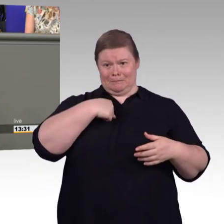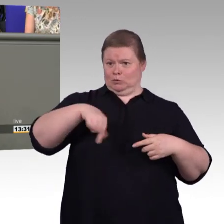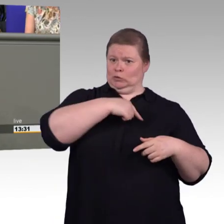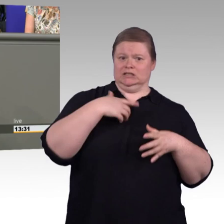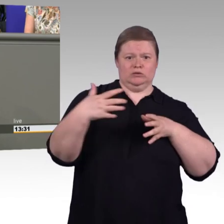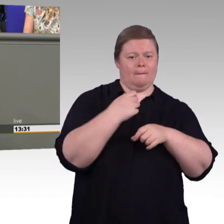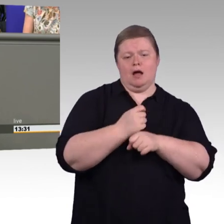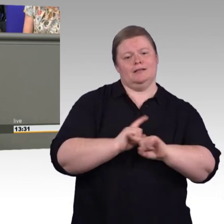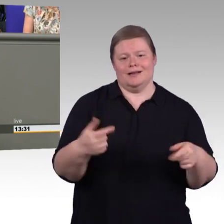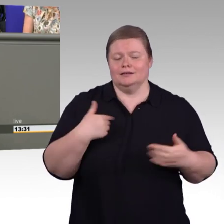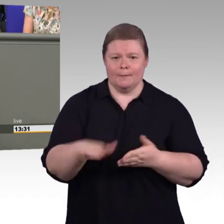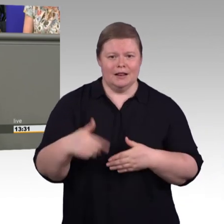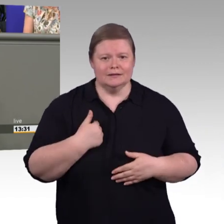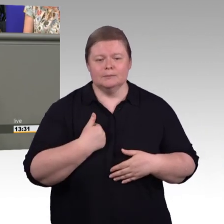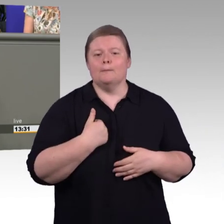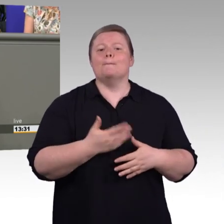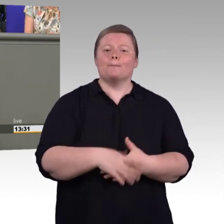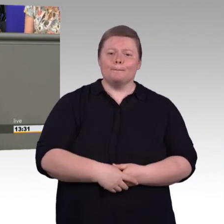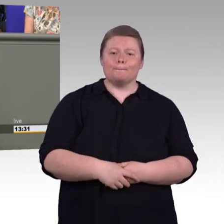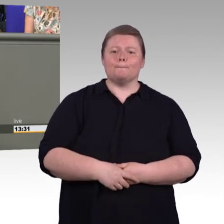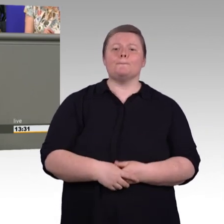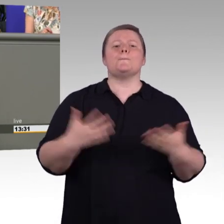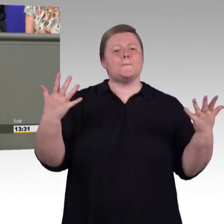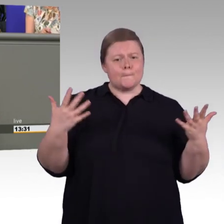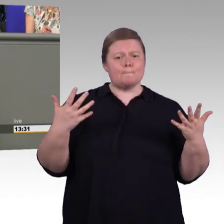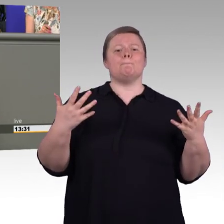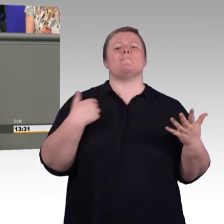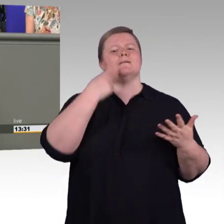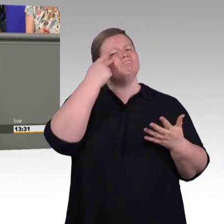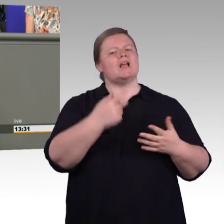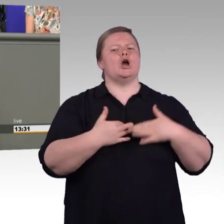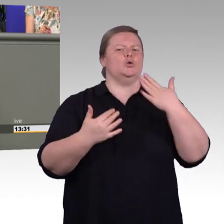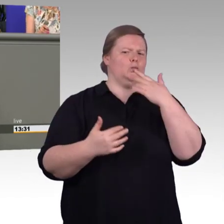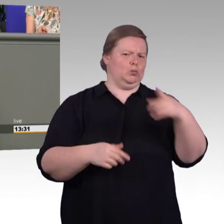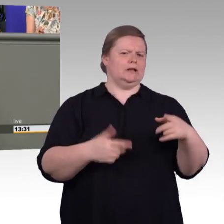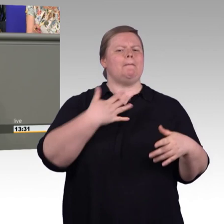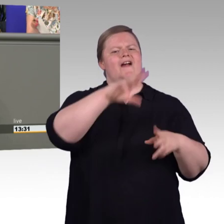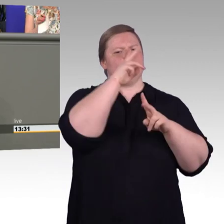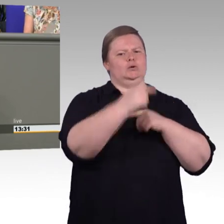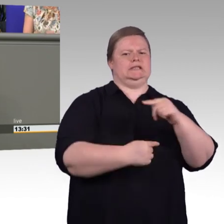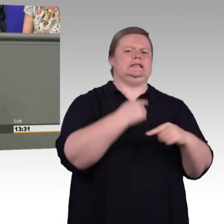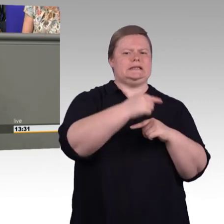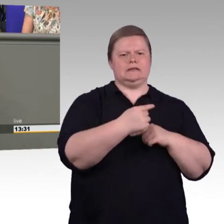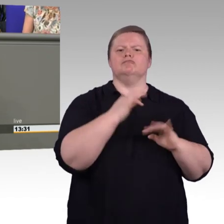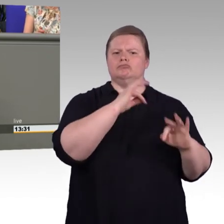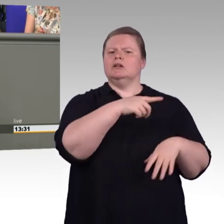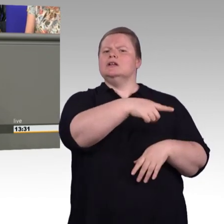Sondern sie stellen neben das Erziehungsrecht der Eltern plötzlich das Wohl des Kindes.